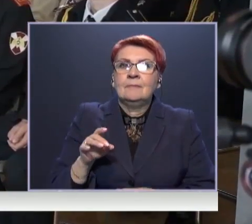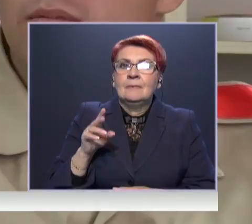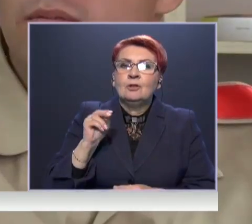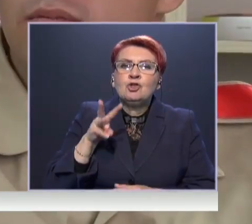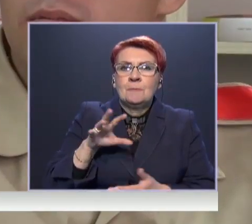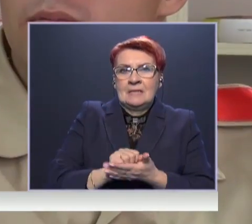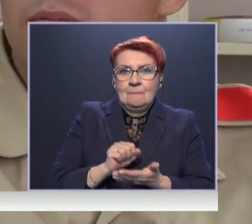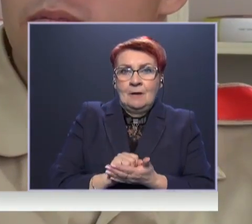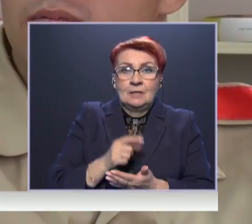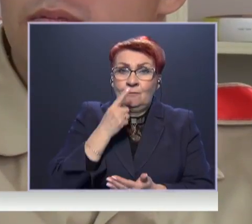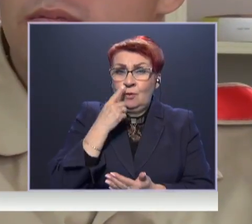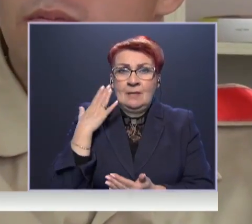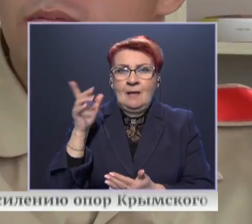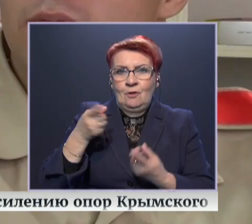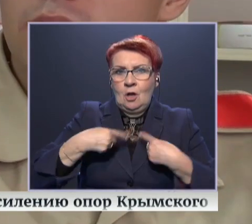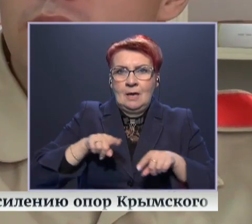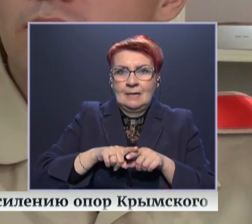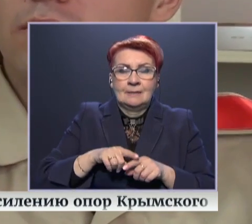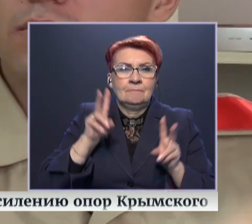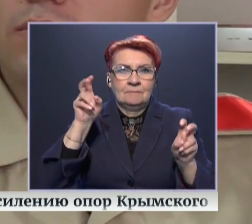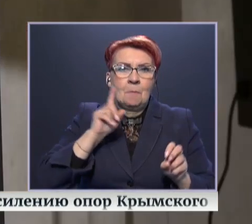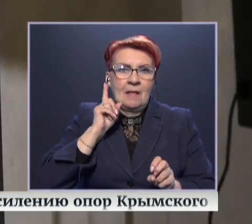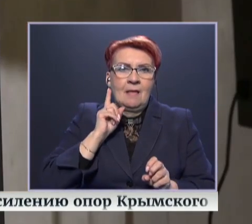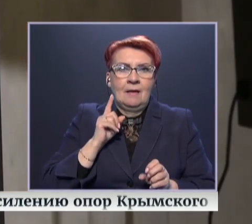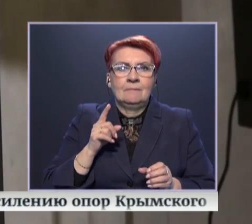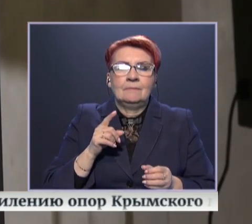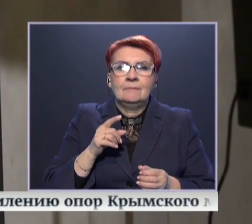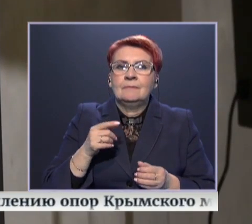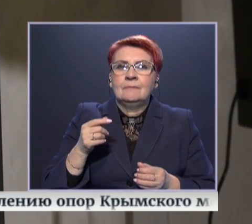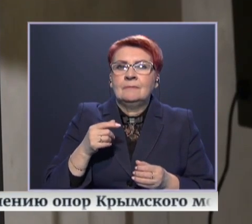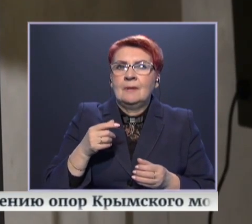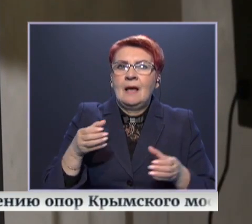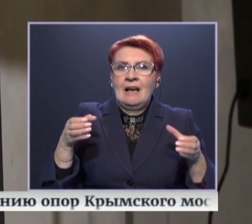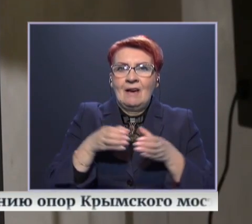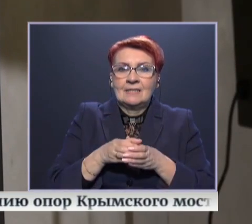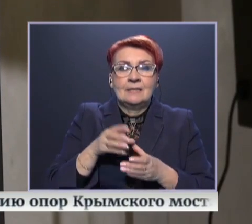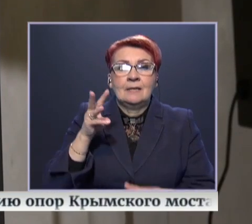созданной общественной организацией Молодая гвардия второклассник из Хабаровска Артём мануэлов подготовил